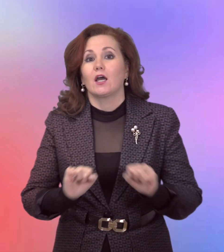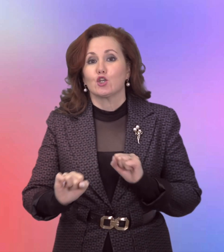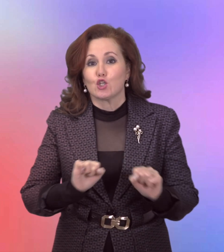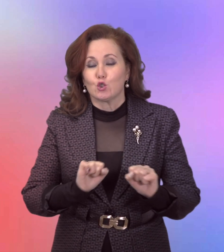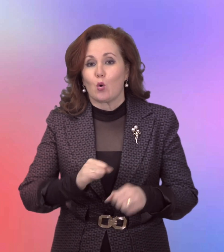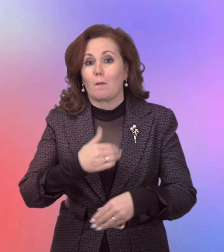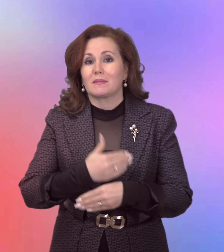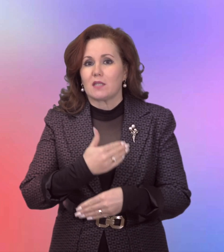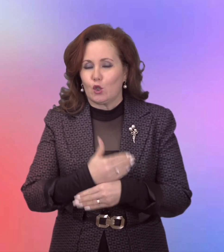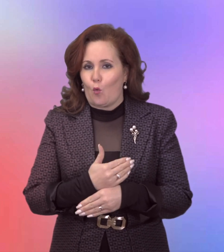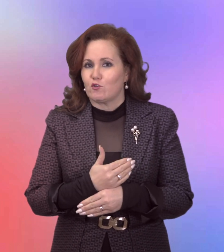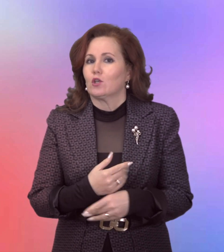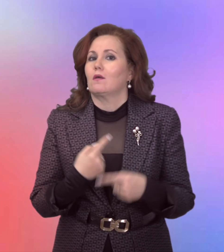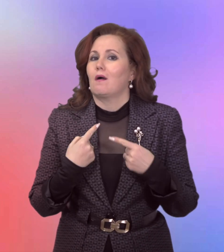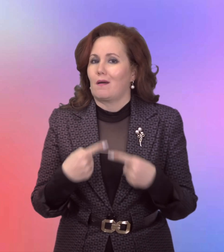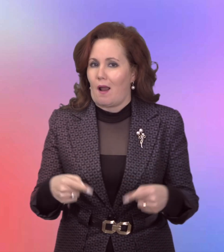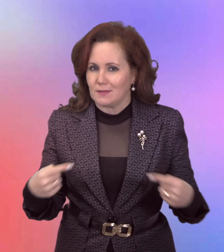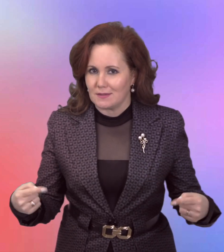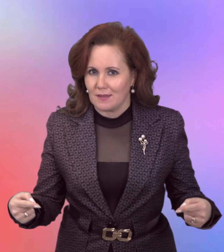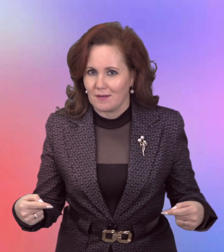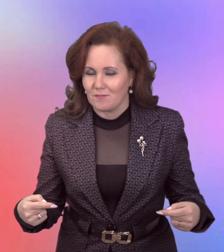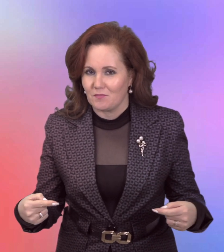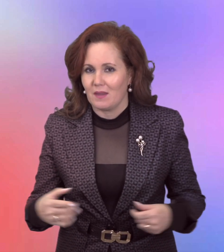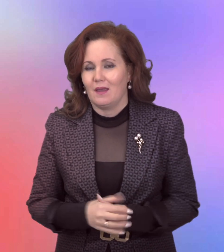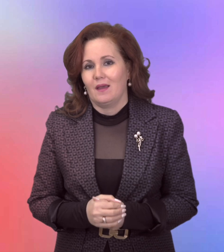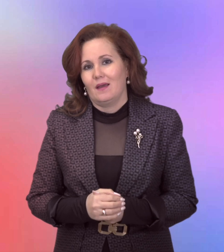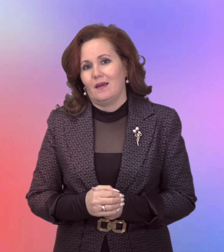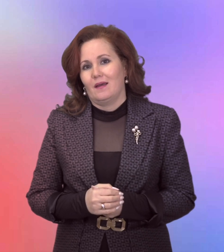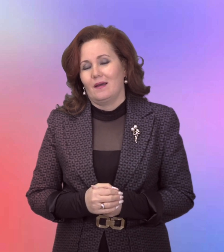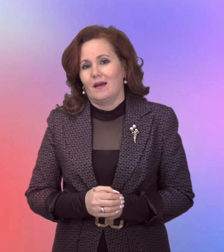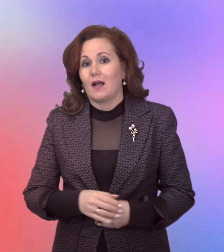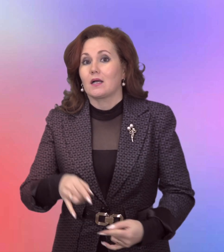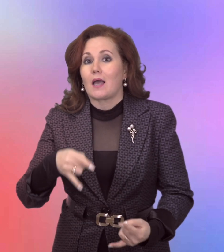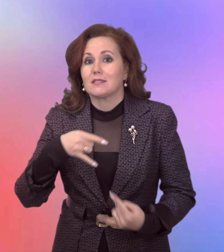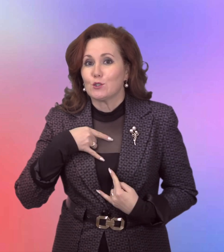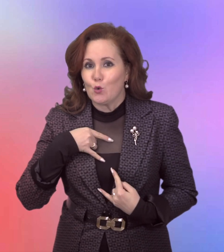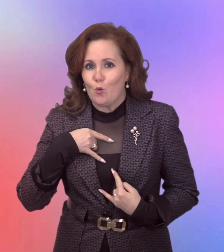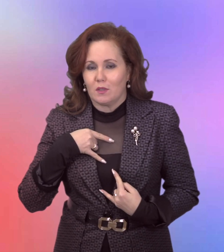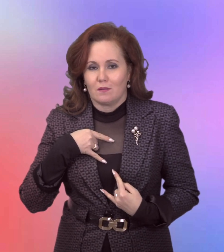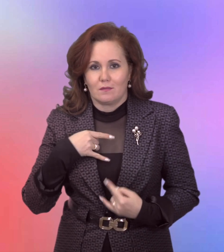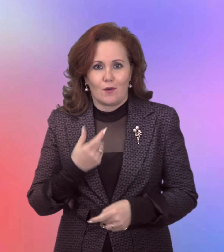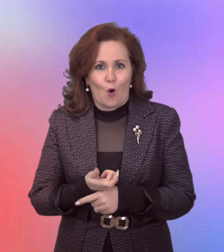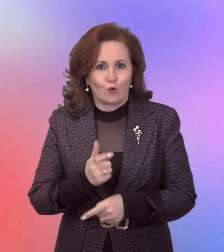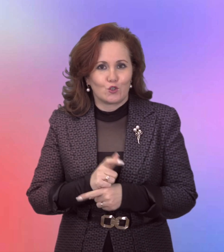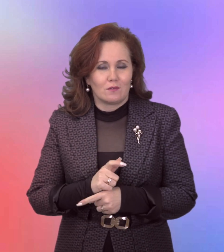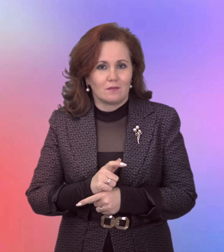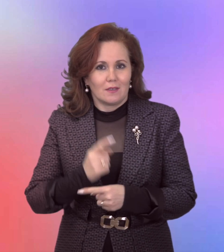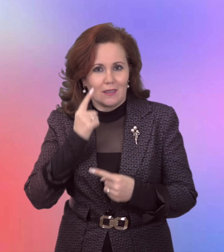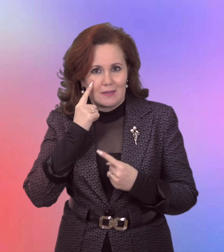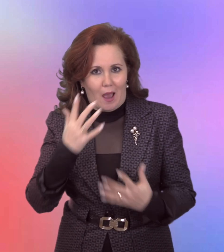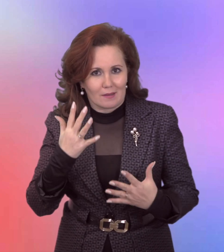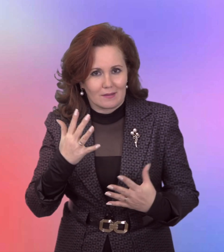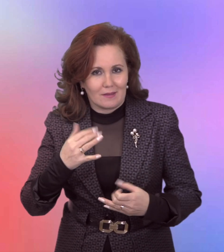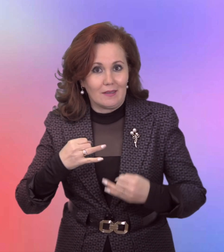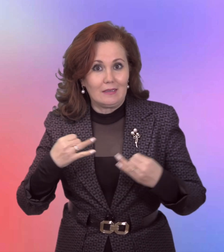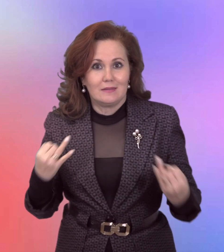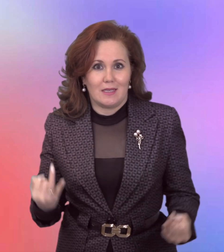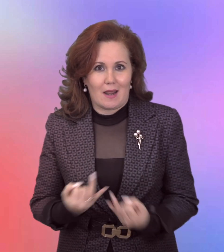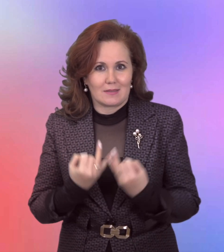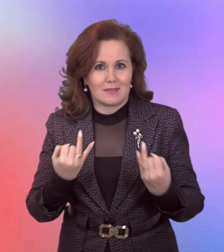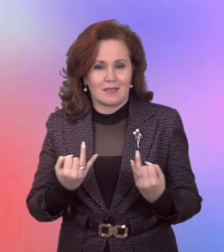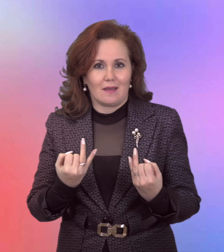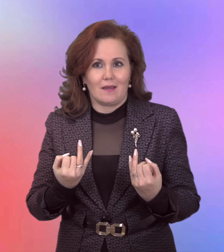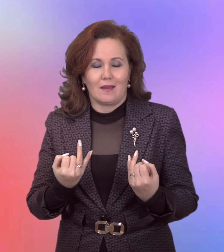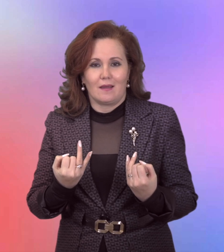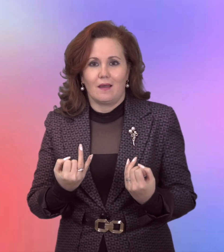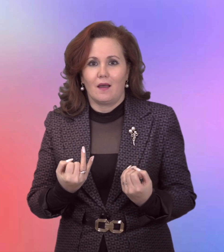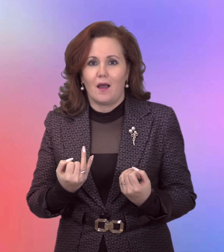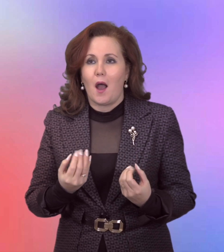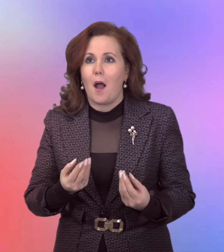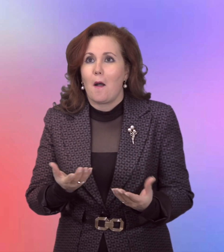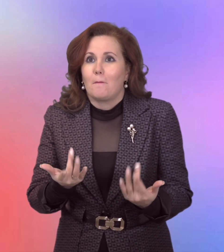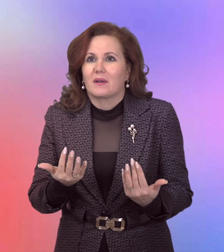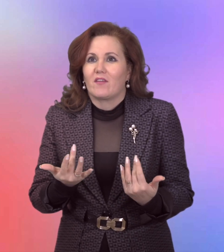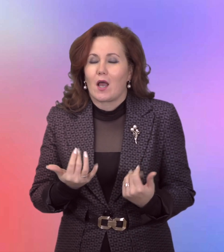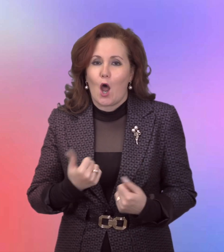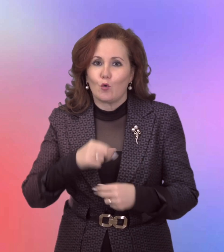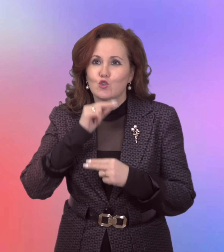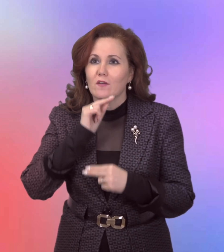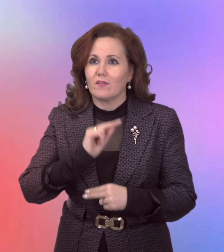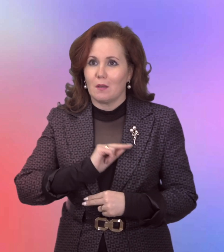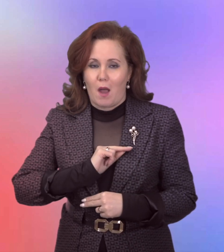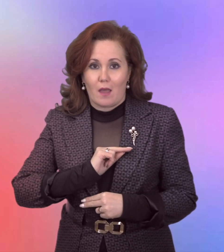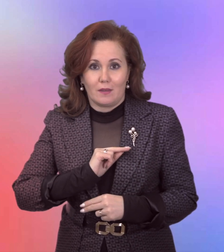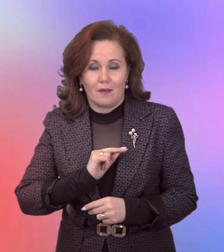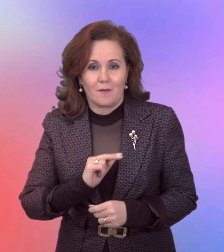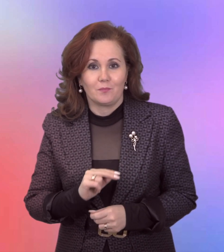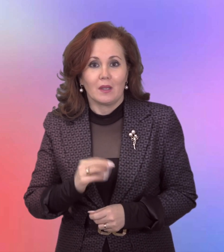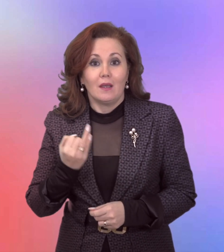Режиссер-постановщики разные, костюмы очень яркие, интересные, привлекающие внимание!